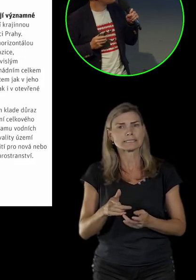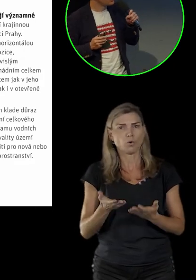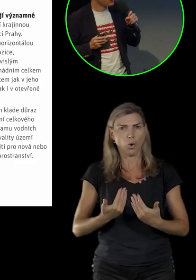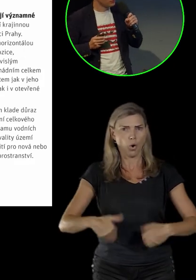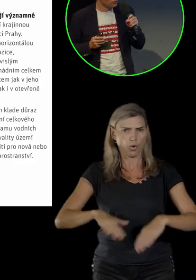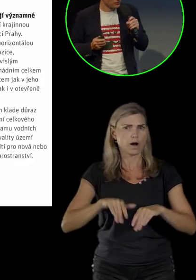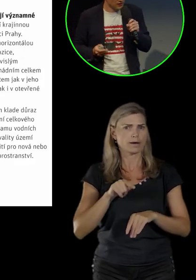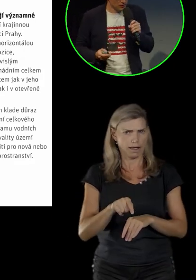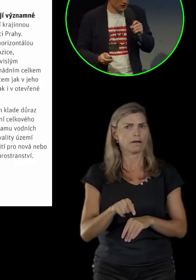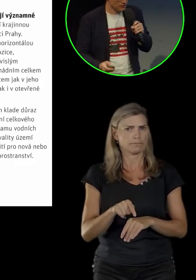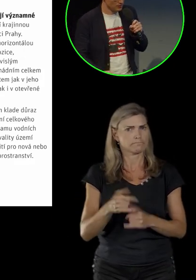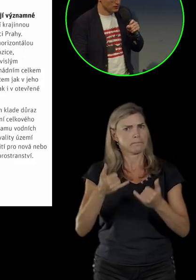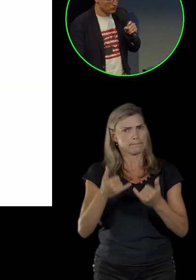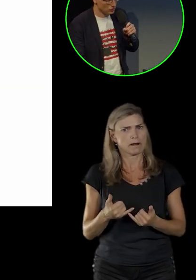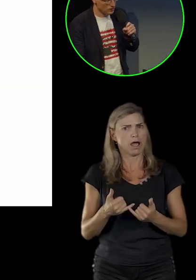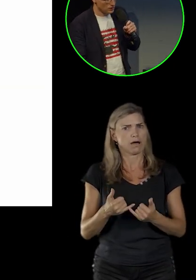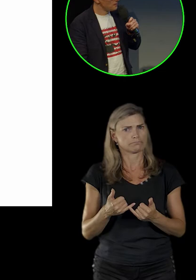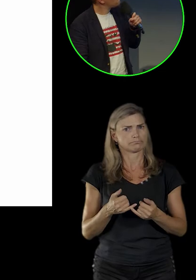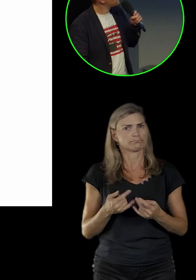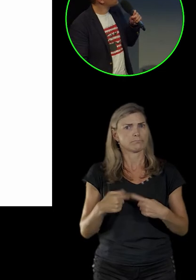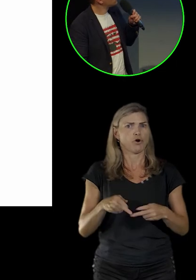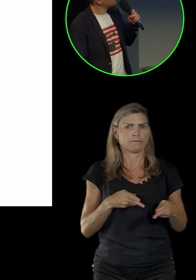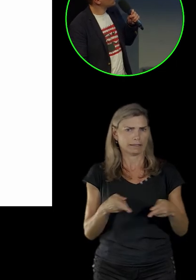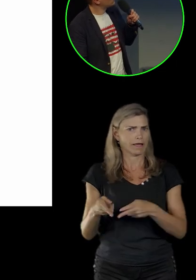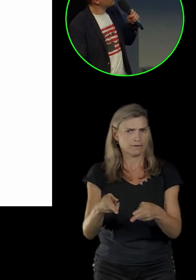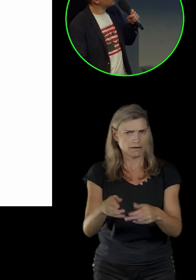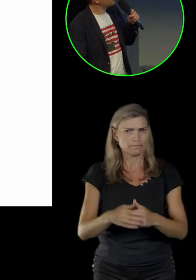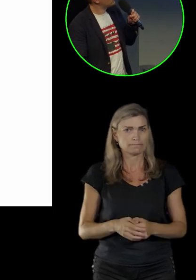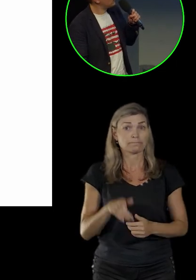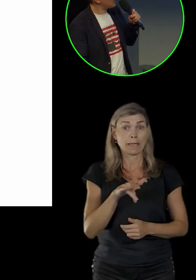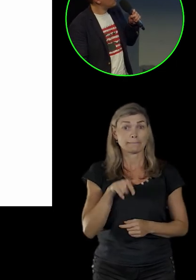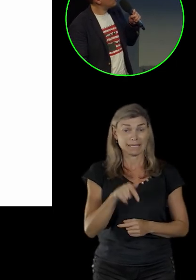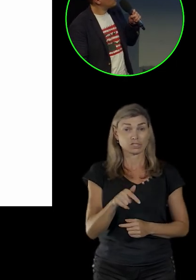kompozičního prvku Prahy.Toto je lokalita Vltava 2.